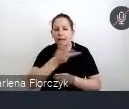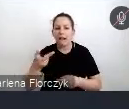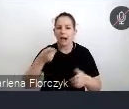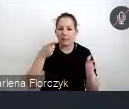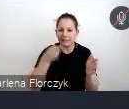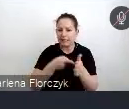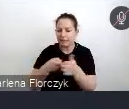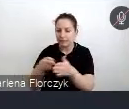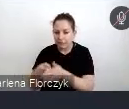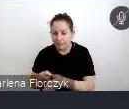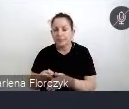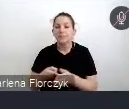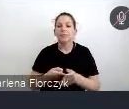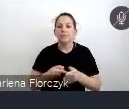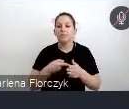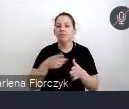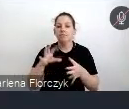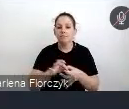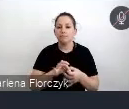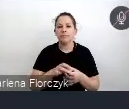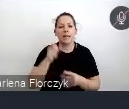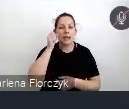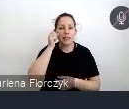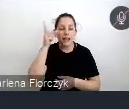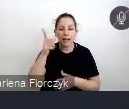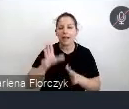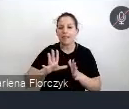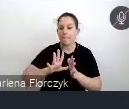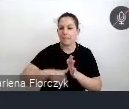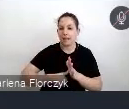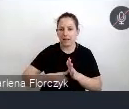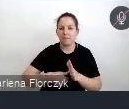misję związaną z inteligentnymi miastami neutralnymi dla klimatu,